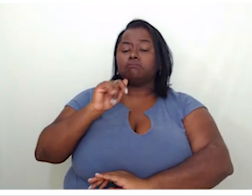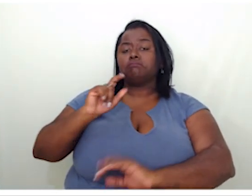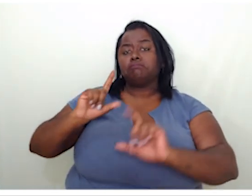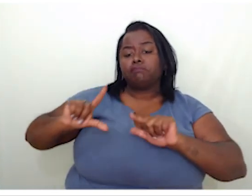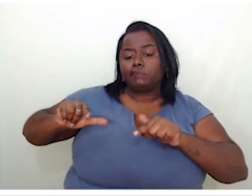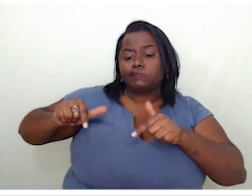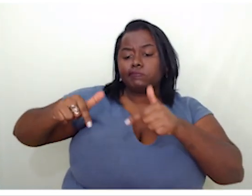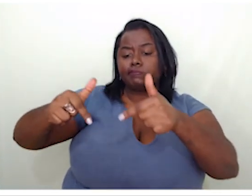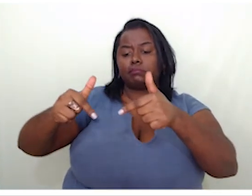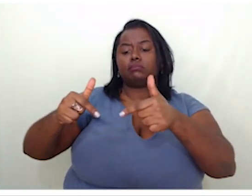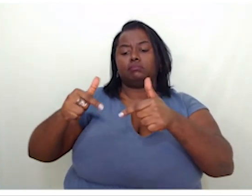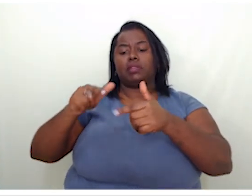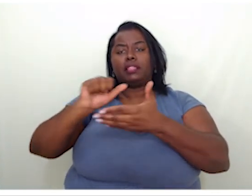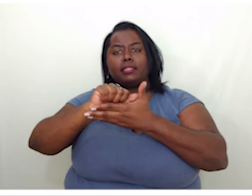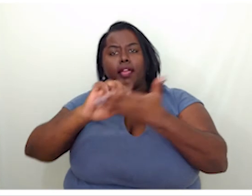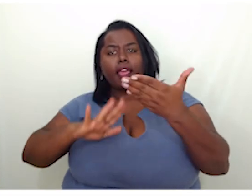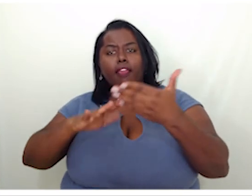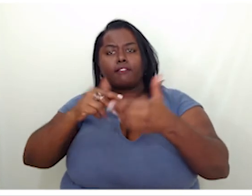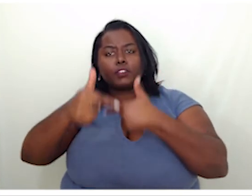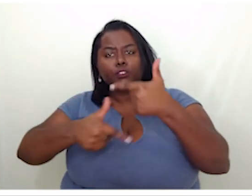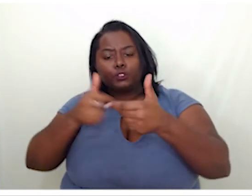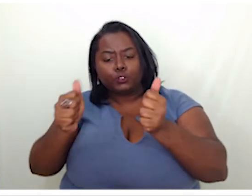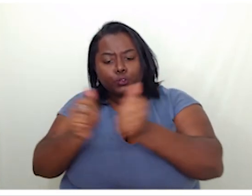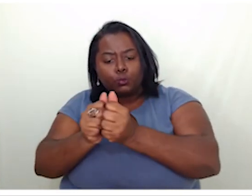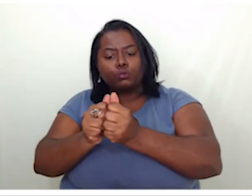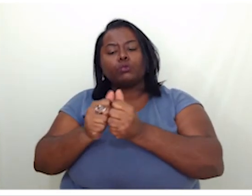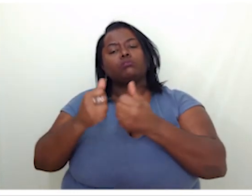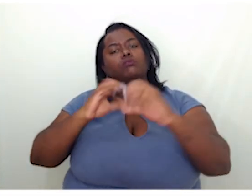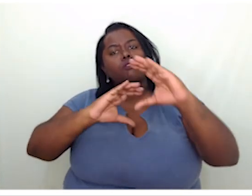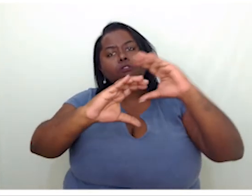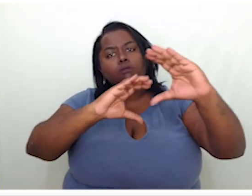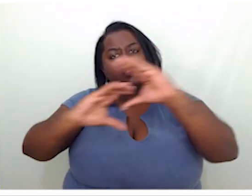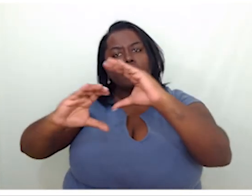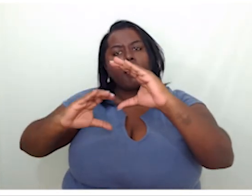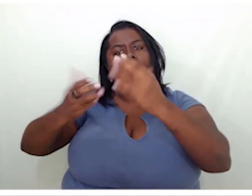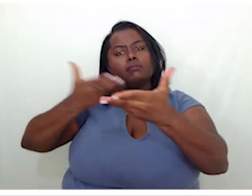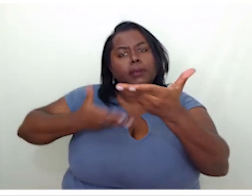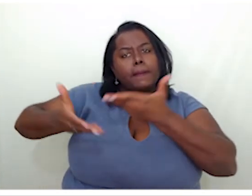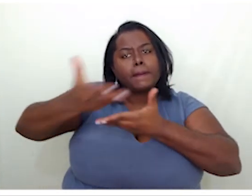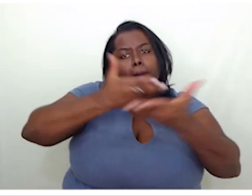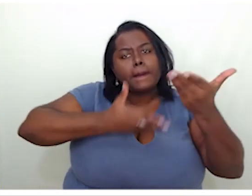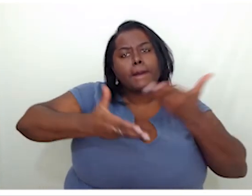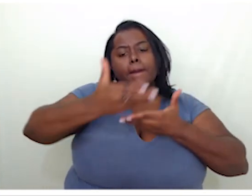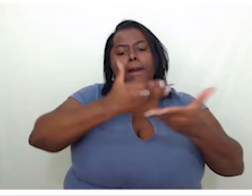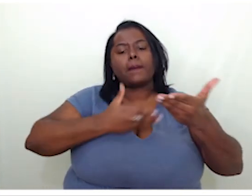participar de la construcción conjunta, monitorear y regular el aprendizaje colaborativo,